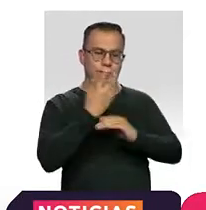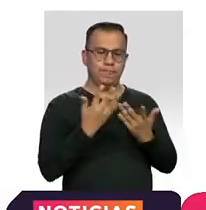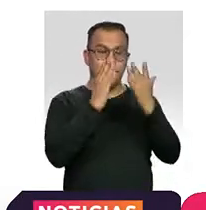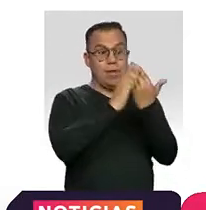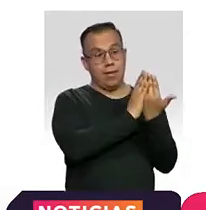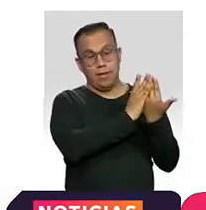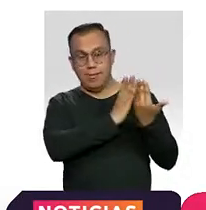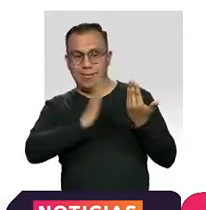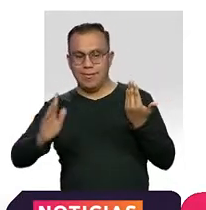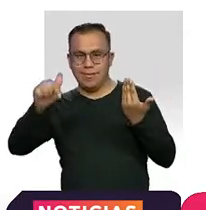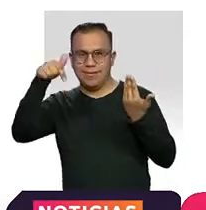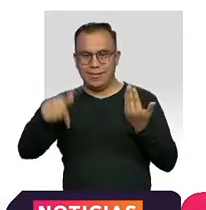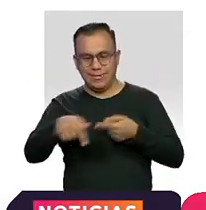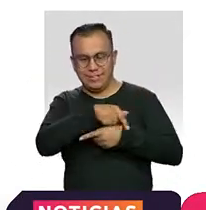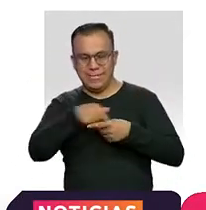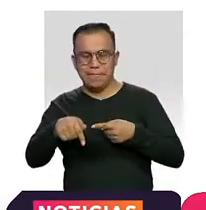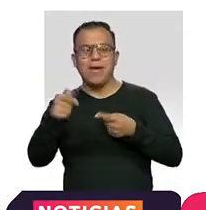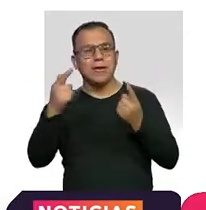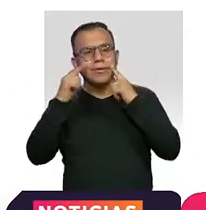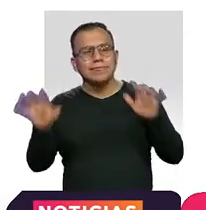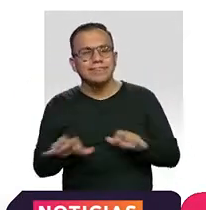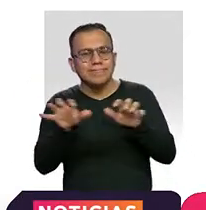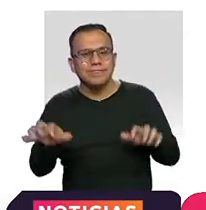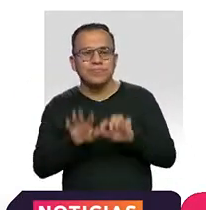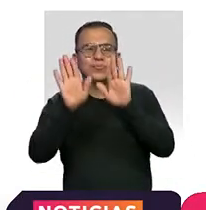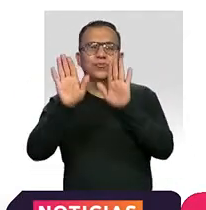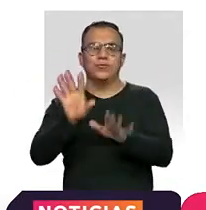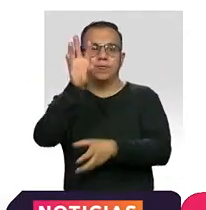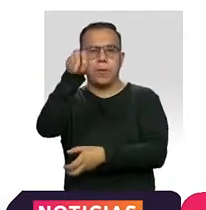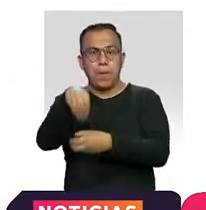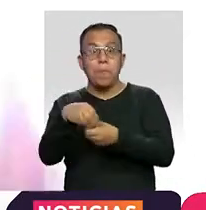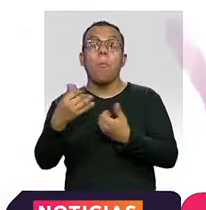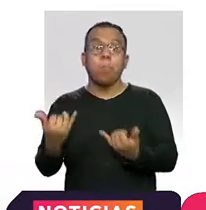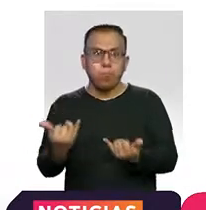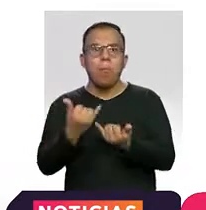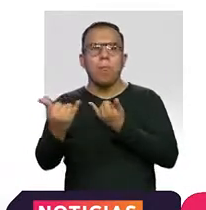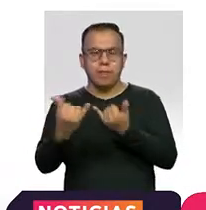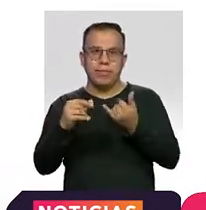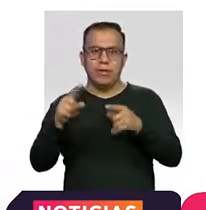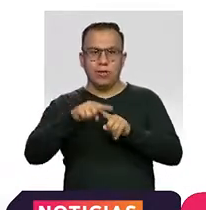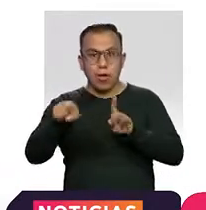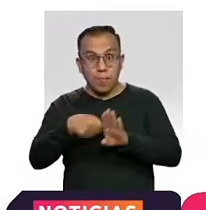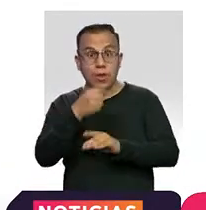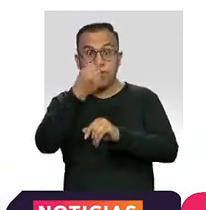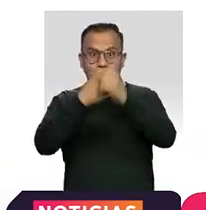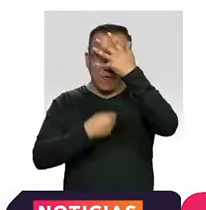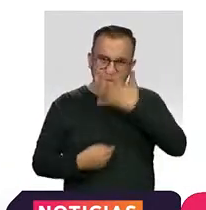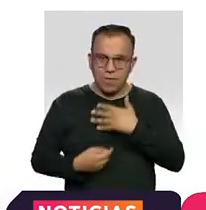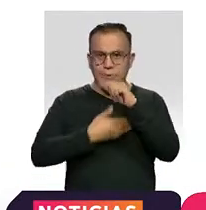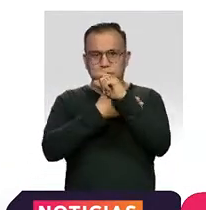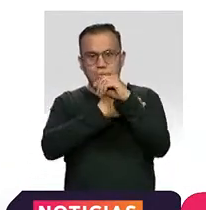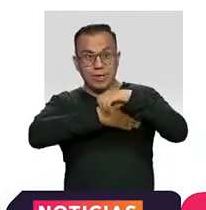A FELICITARNOS Y UNIRSE A ESTA CELEBRACIóN QUE EMPEZAMOS HOY 19 DE ABRIL DíA DE SU CUMPLEAñOS